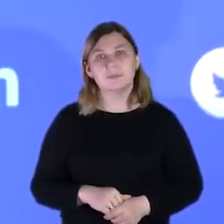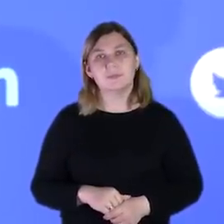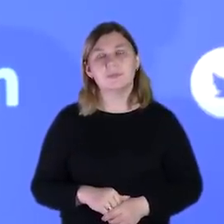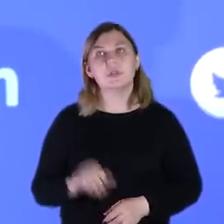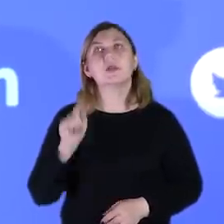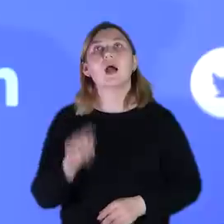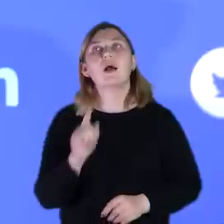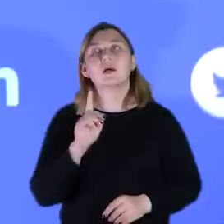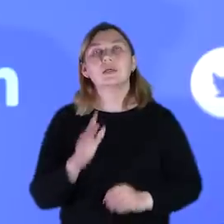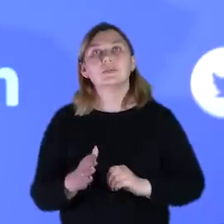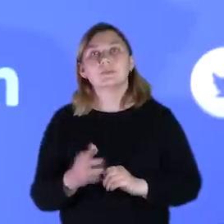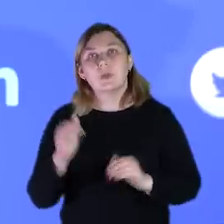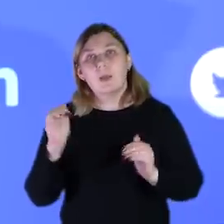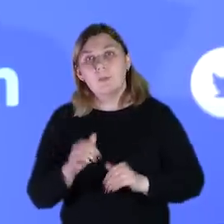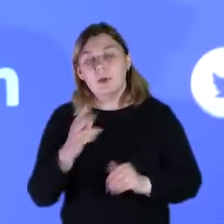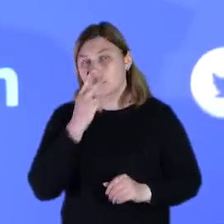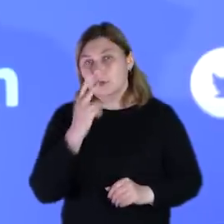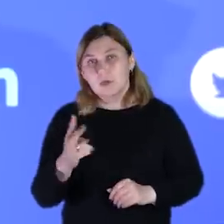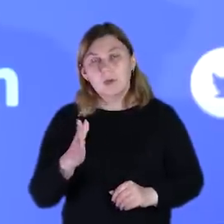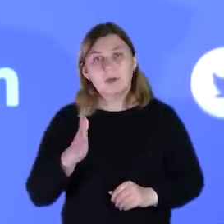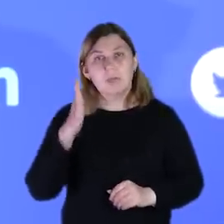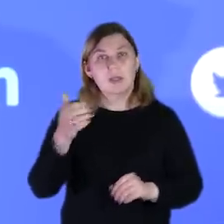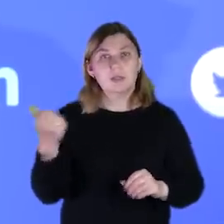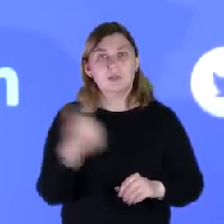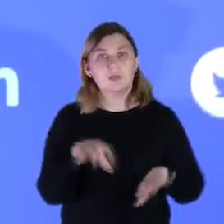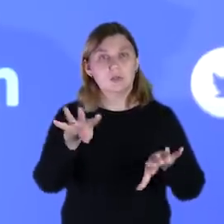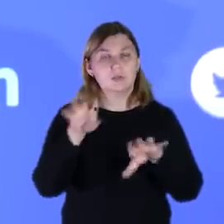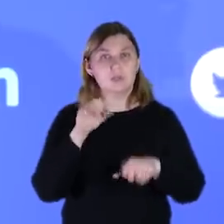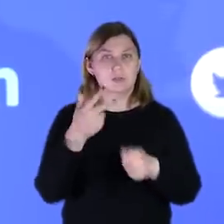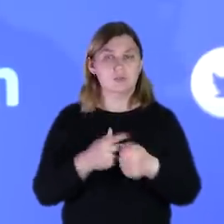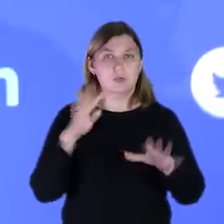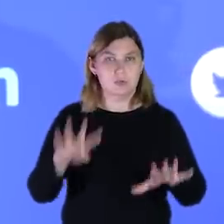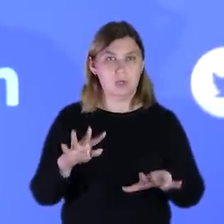W zasadzie, no można by było popatrzeć na to z perspektywy 1939 roku i klęski,